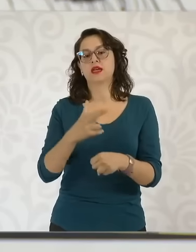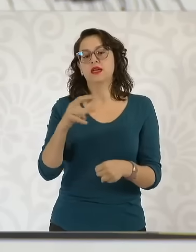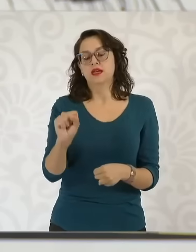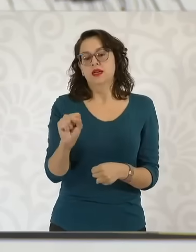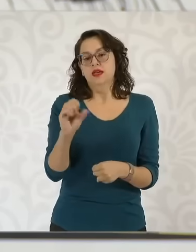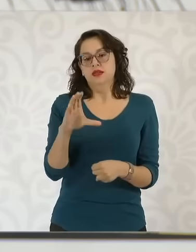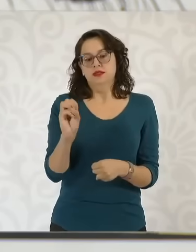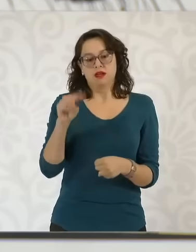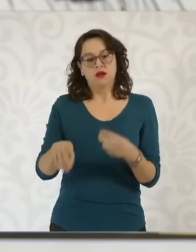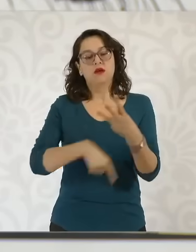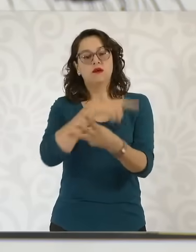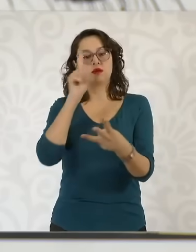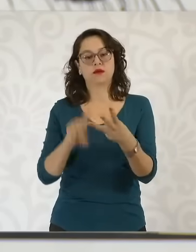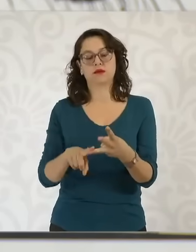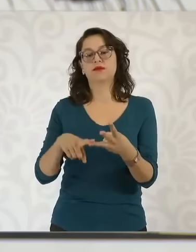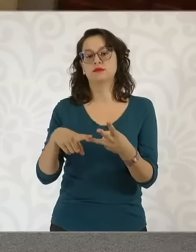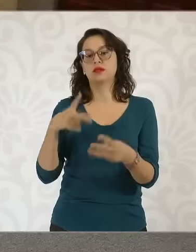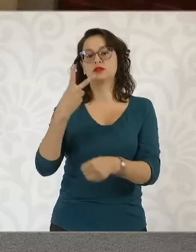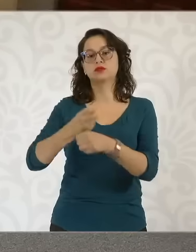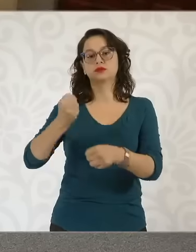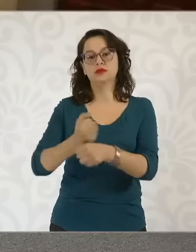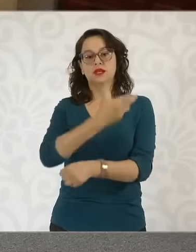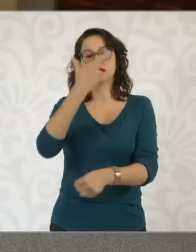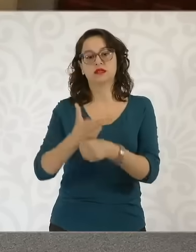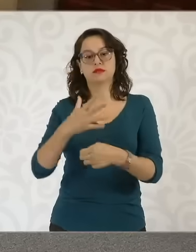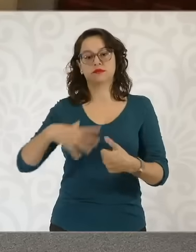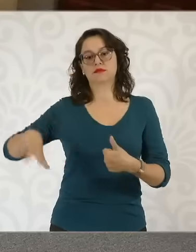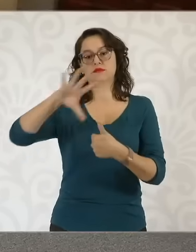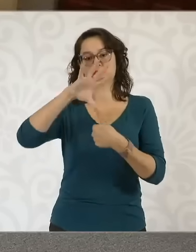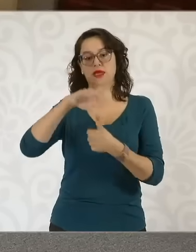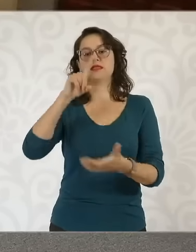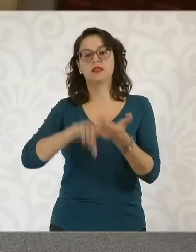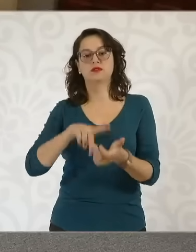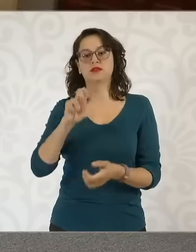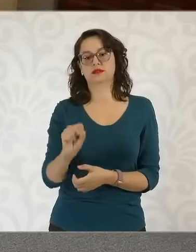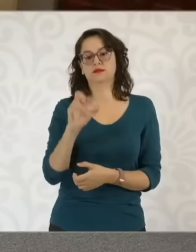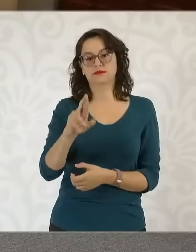que es el subsecretario para América del Norte de la Secretaría de Relaciones Exteriores. Fue una